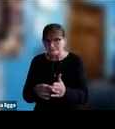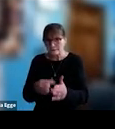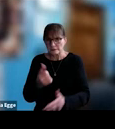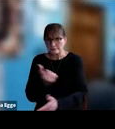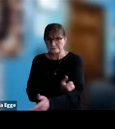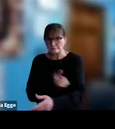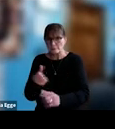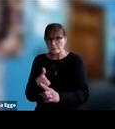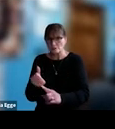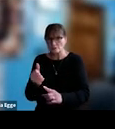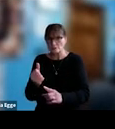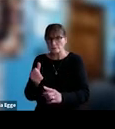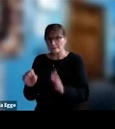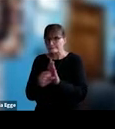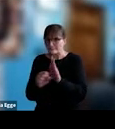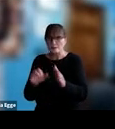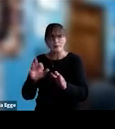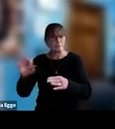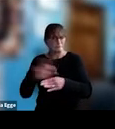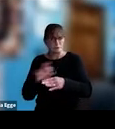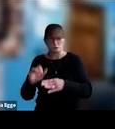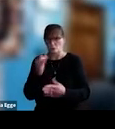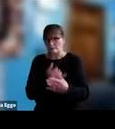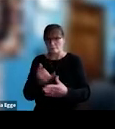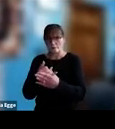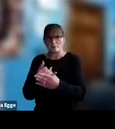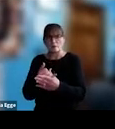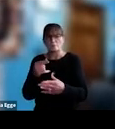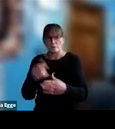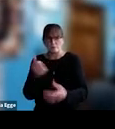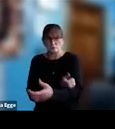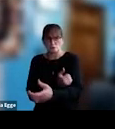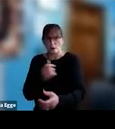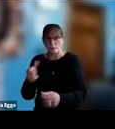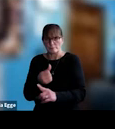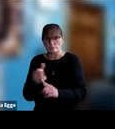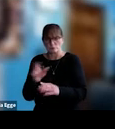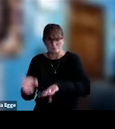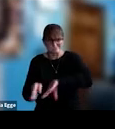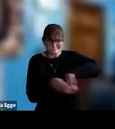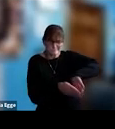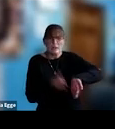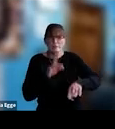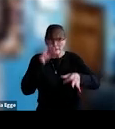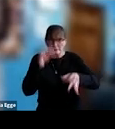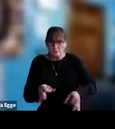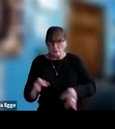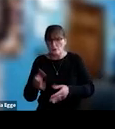Los síntomas y los impedimentos funcionales de su uso de sustancias son dejados de lado, si pueden determinar que las condiciones restantes